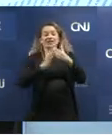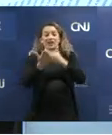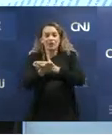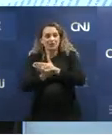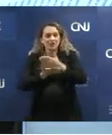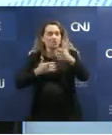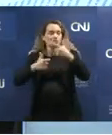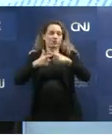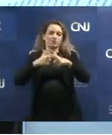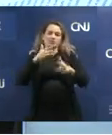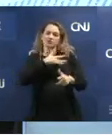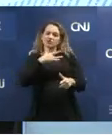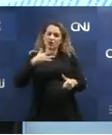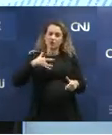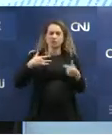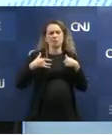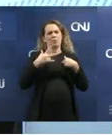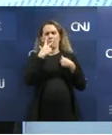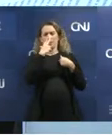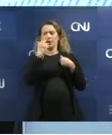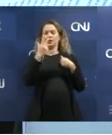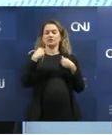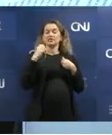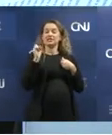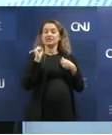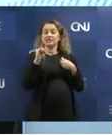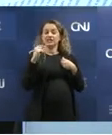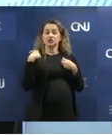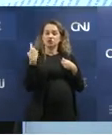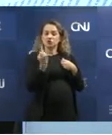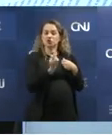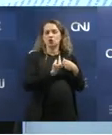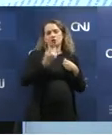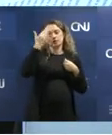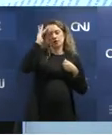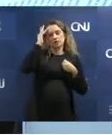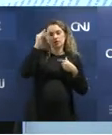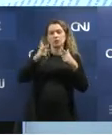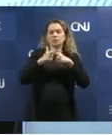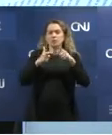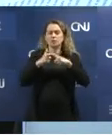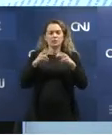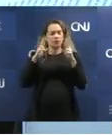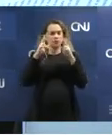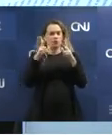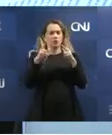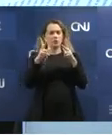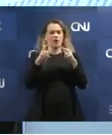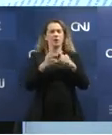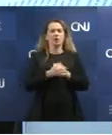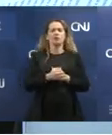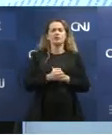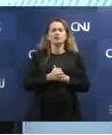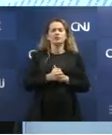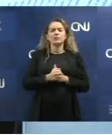É que me parece que se nós considerarmos essa situação uma situação normal, fica difícil